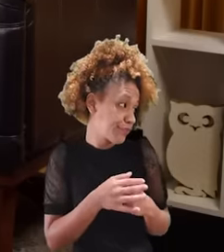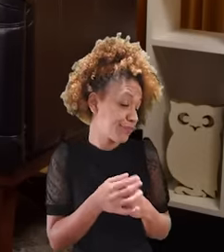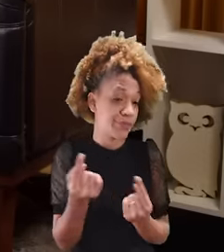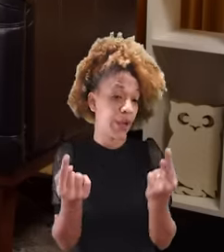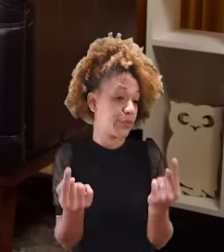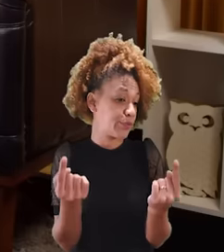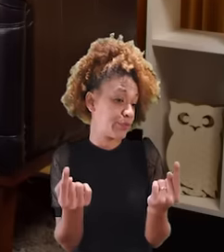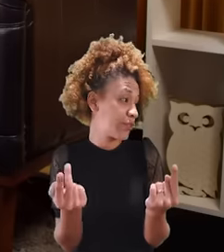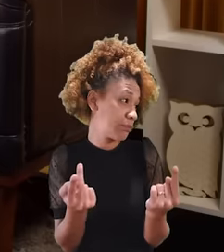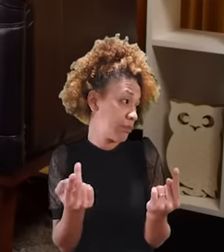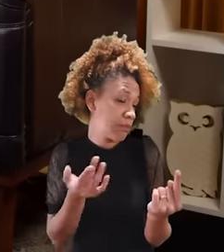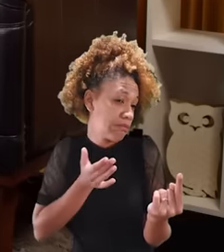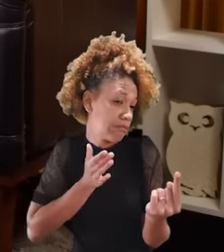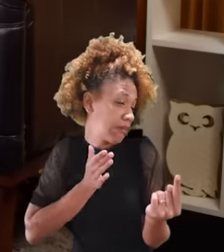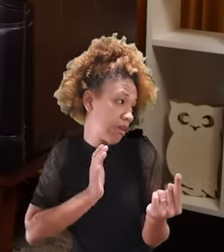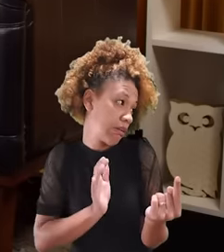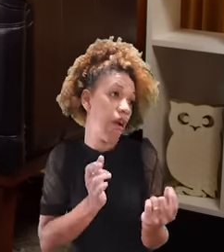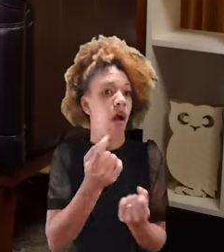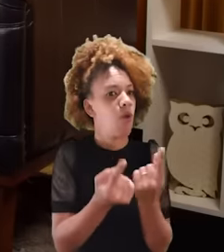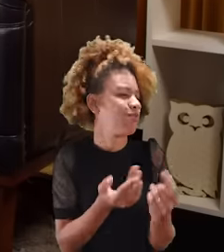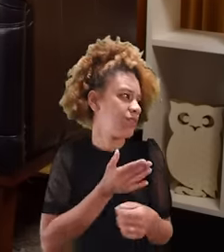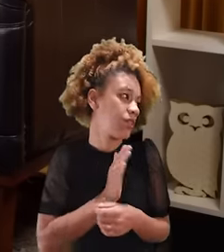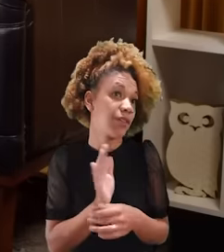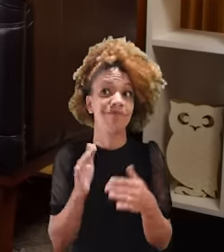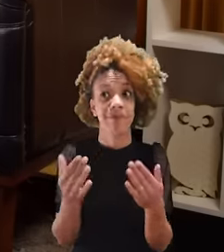ninguém queria talvez no segundo turno algumas pessoas não queriam então só tinha dois lugares